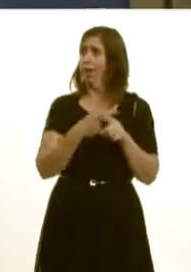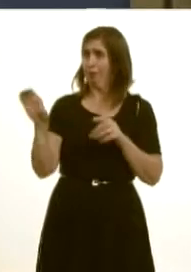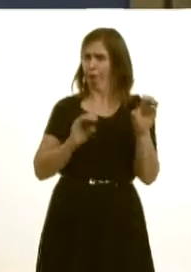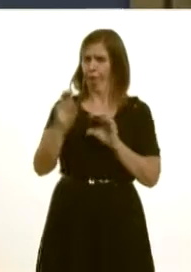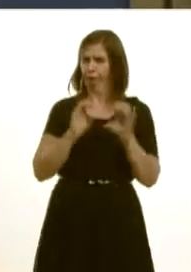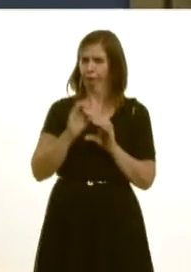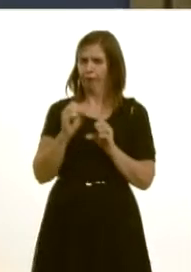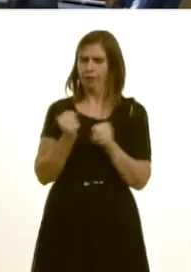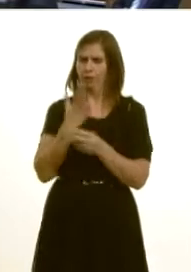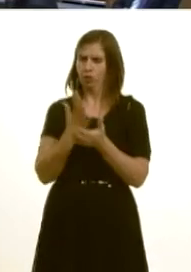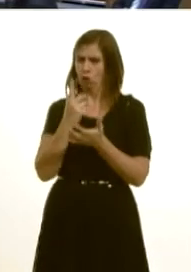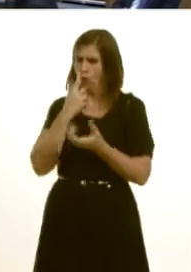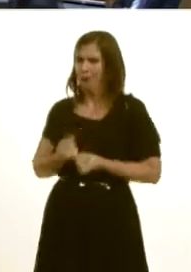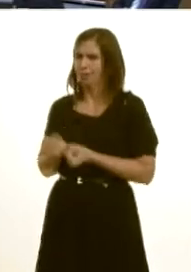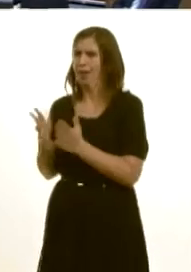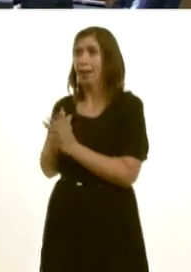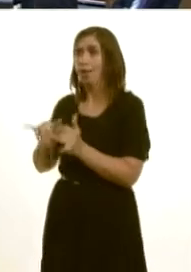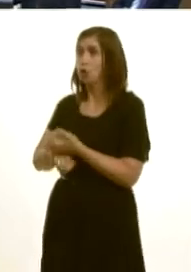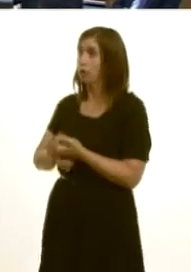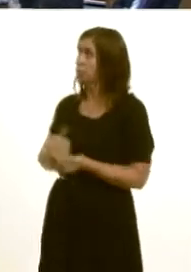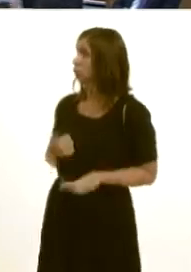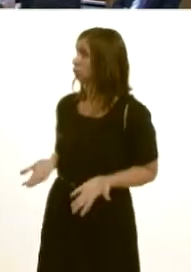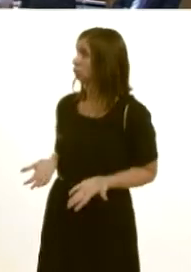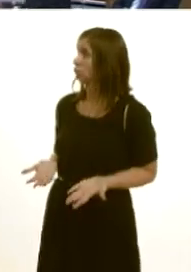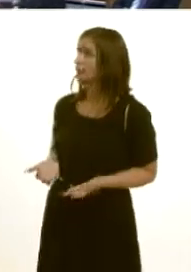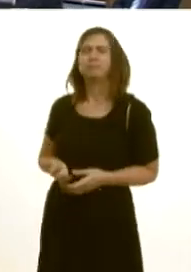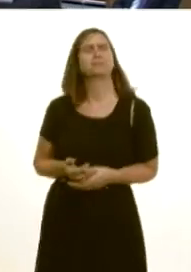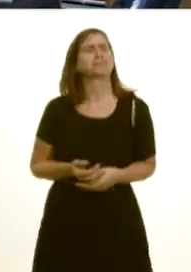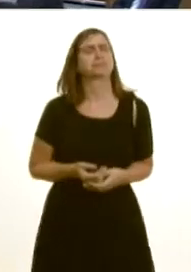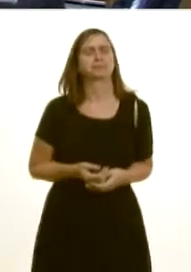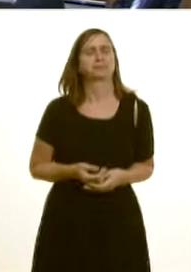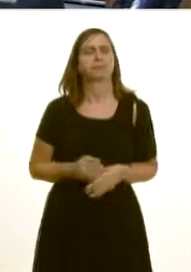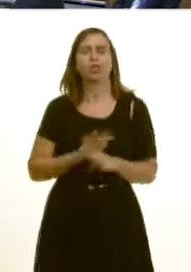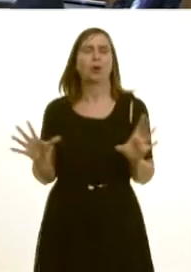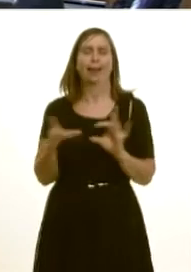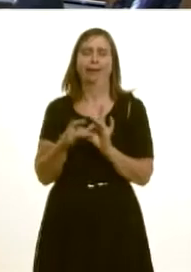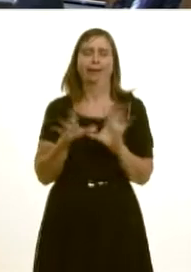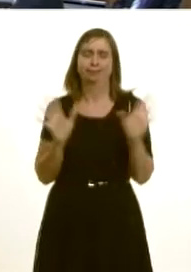rhoi treth ar alcohol neu dybaco a defnyddio’r arian hwnnw. Mae hynny’n iawn. Mae’n beth